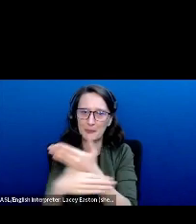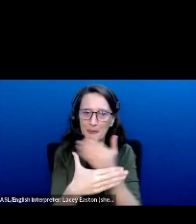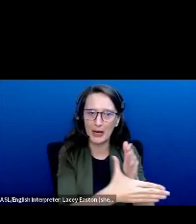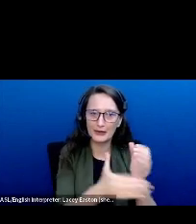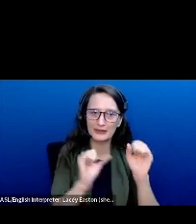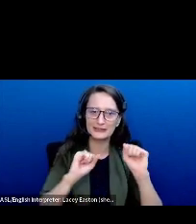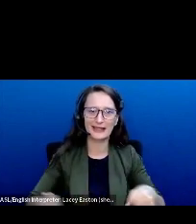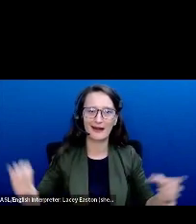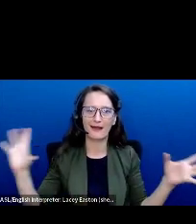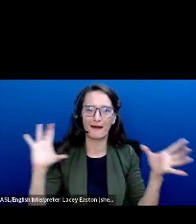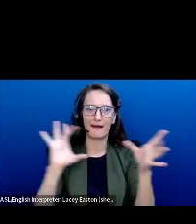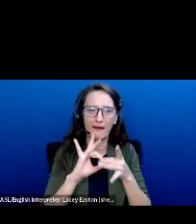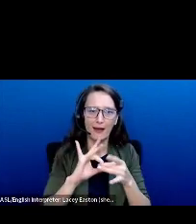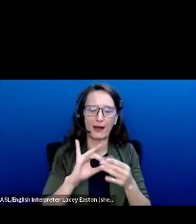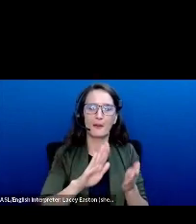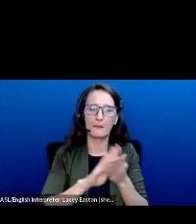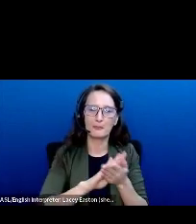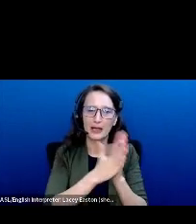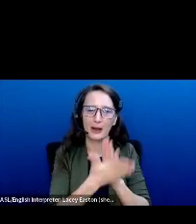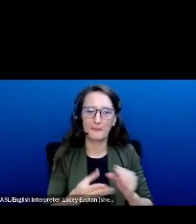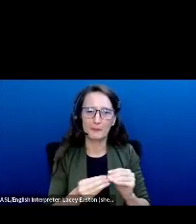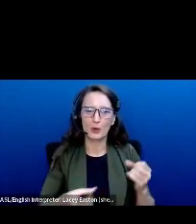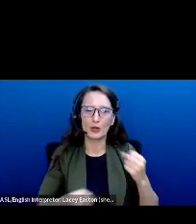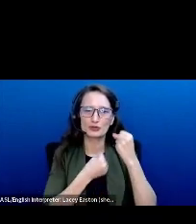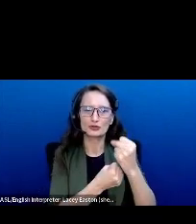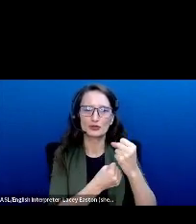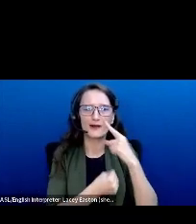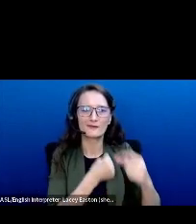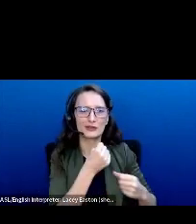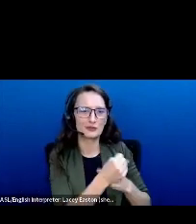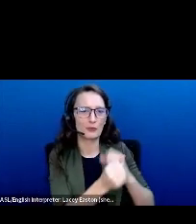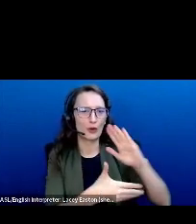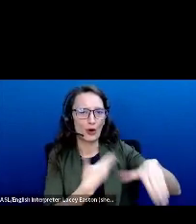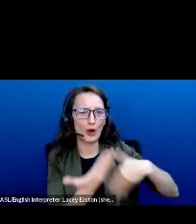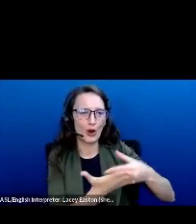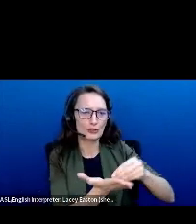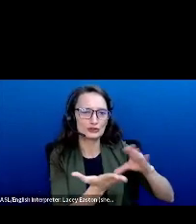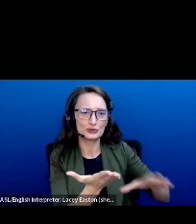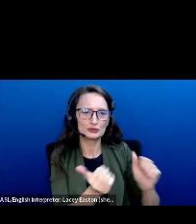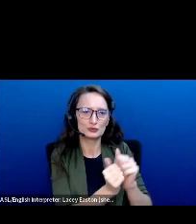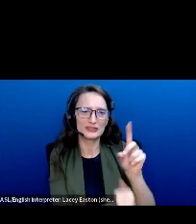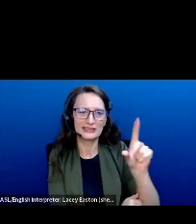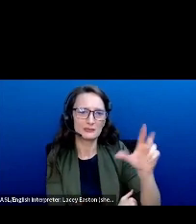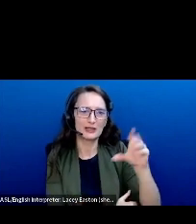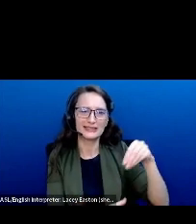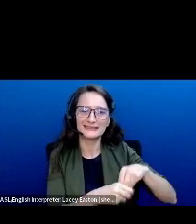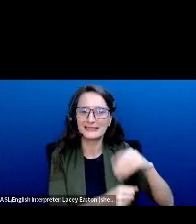los estudiantes con discapacidades de California independientemente de la comunidad en la que vivan y aprendan en